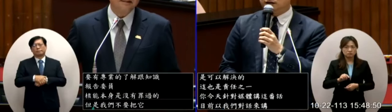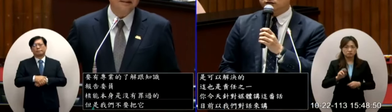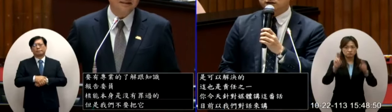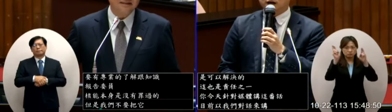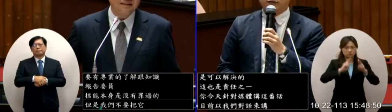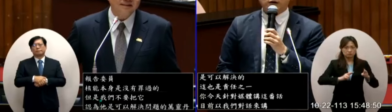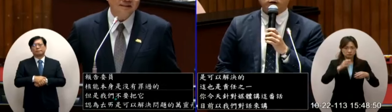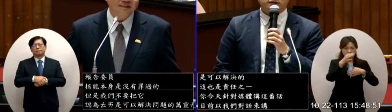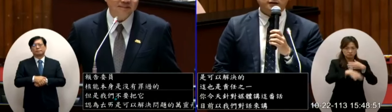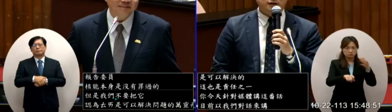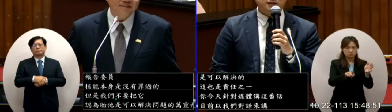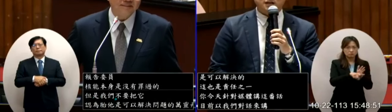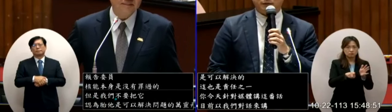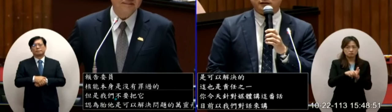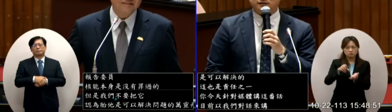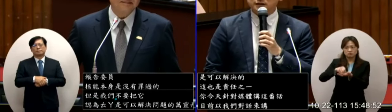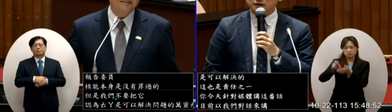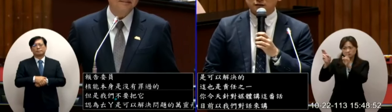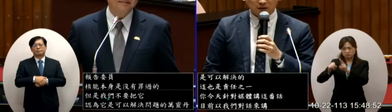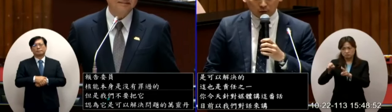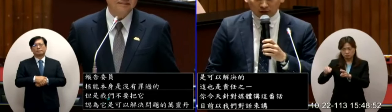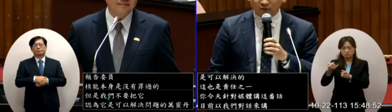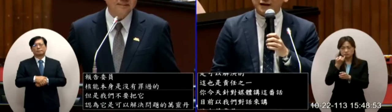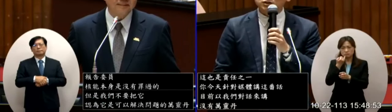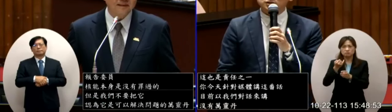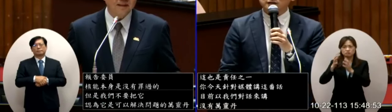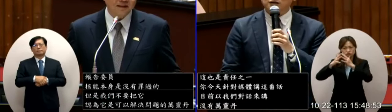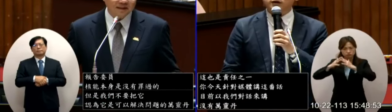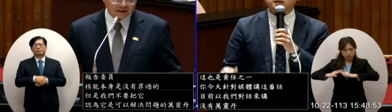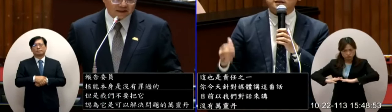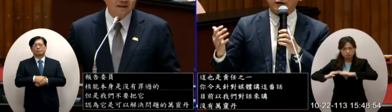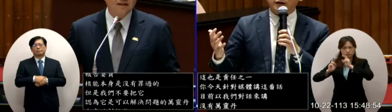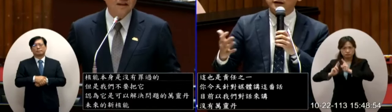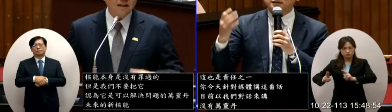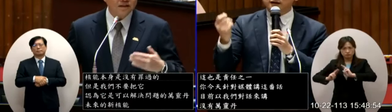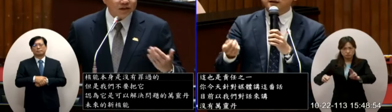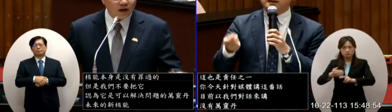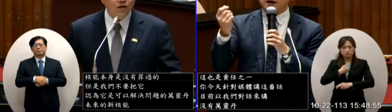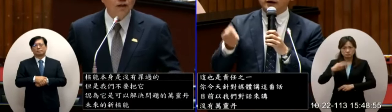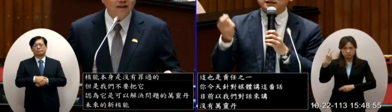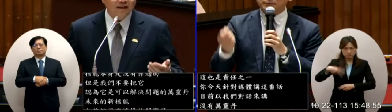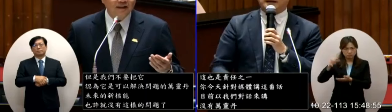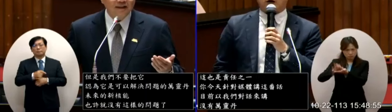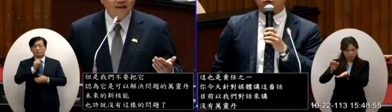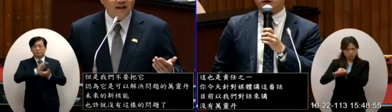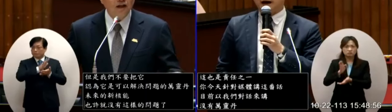核電就是一個非常穩定 而且成本很低的供電方式 所以這個議題才會一直被討論